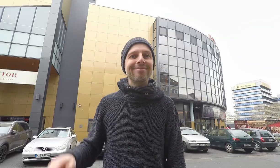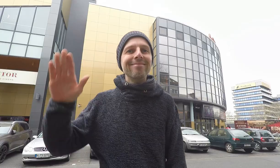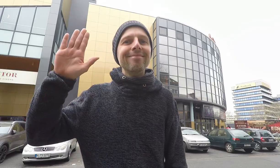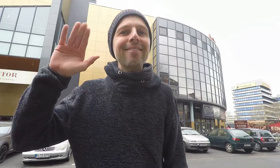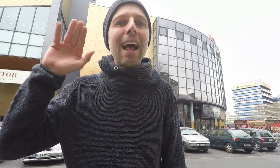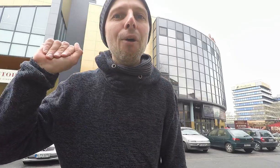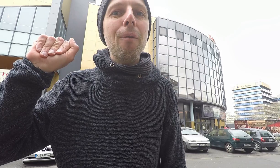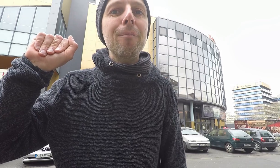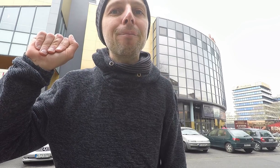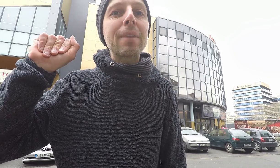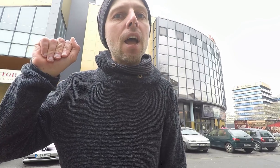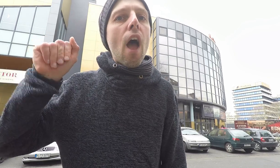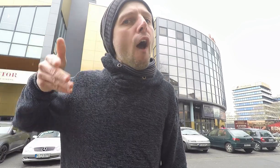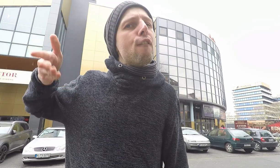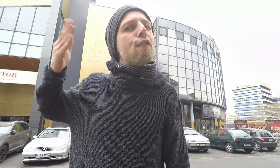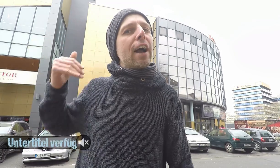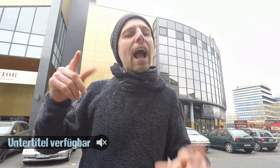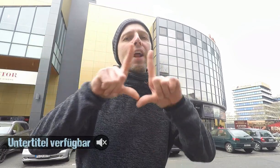Hallo. In den vergangenen Wochen